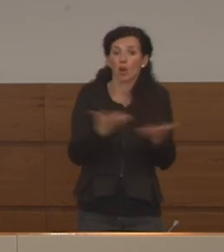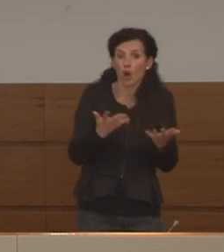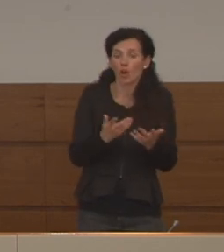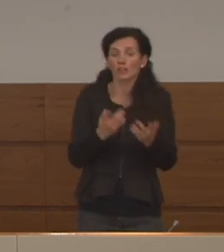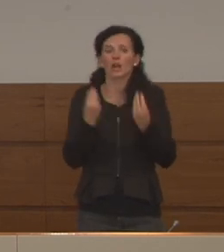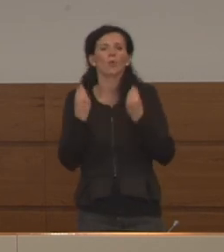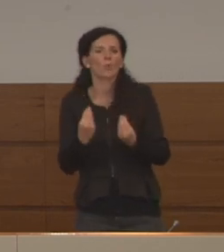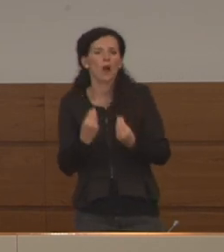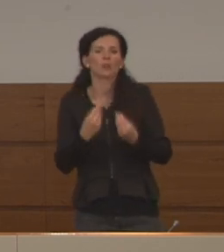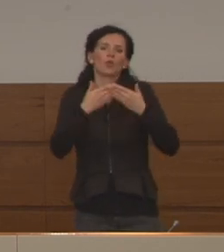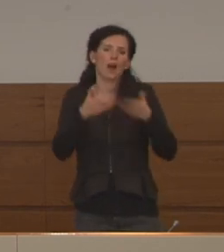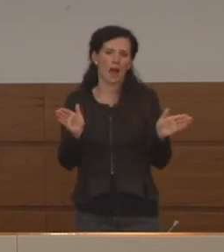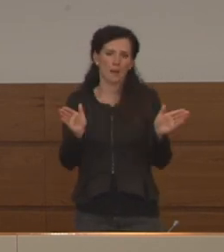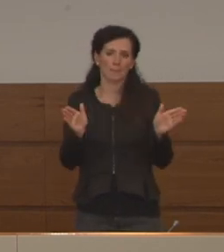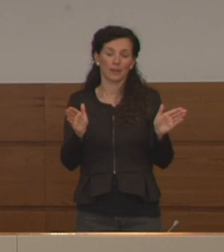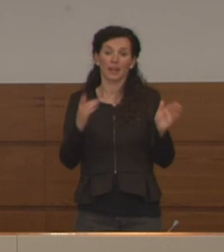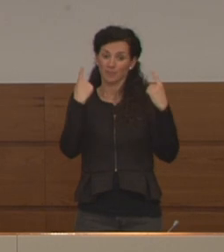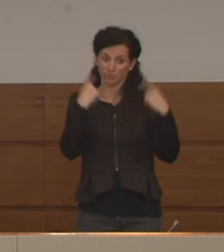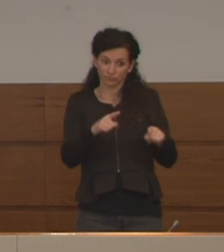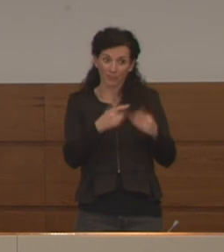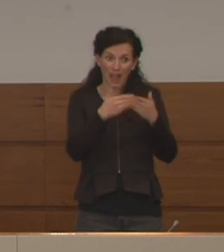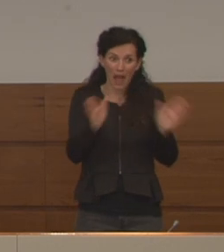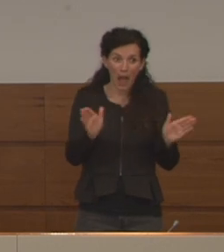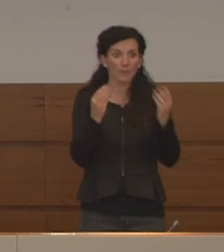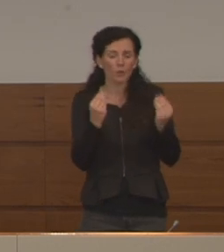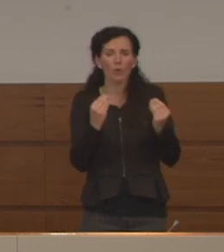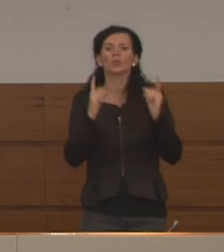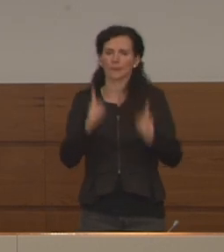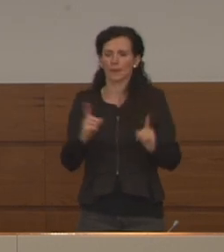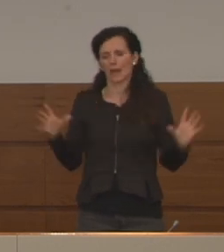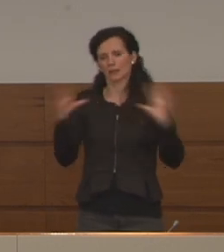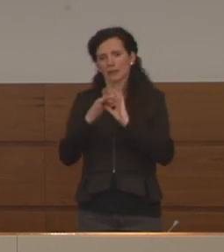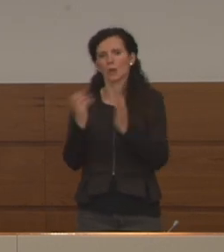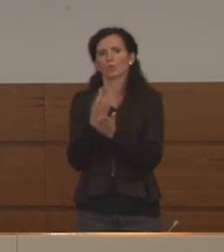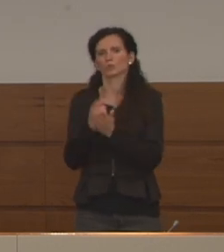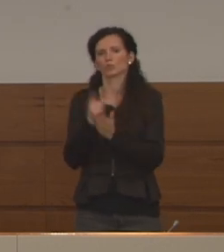determina la quantità degli approvvigionamenti. Non viceversa.